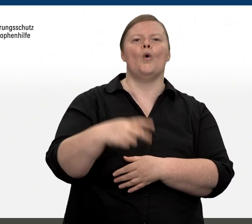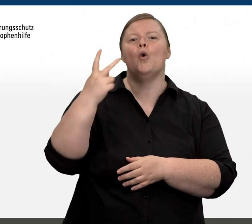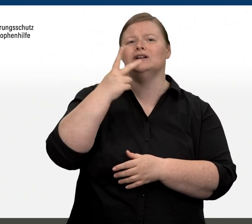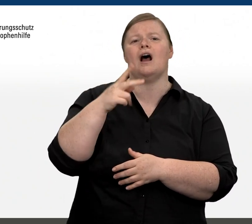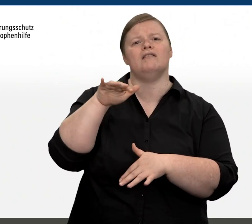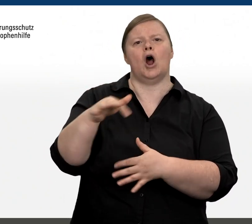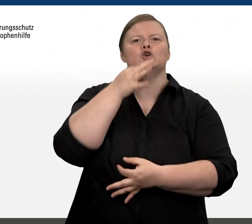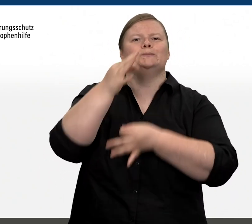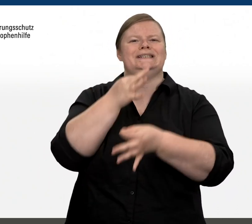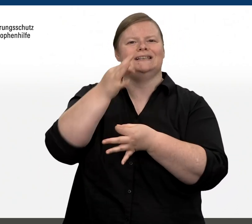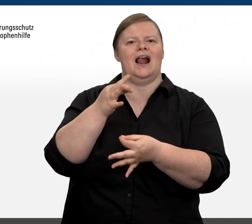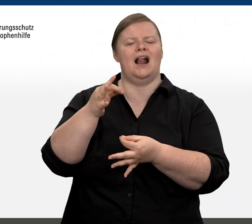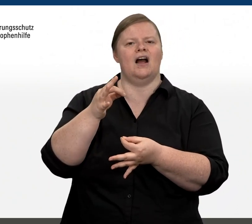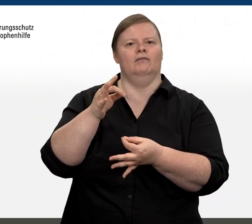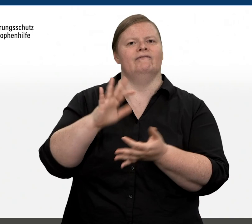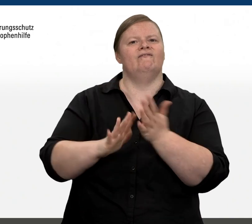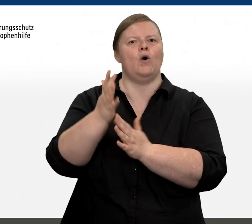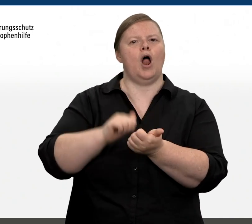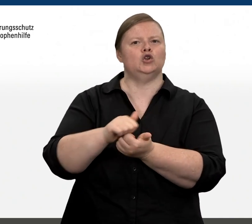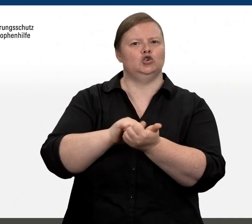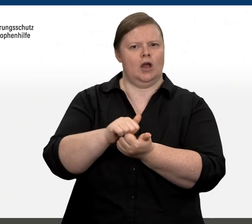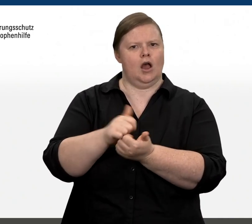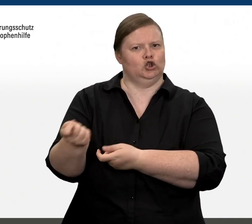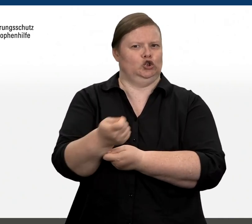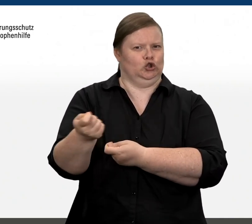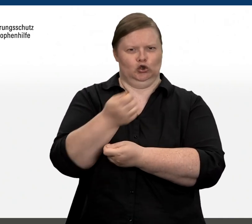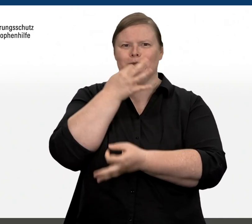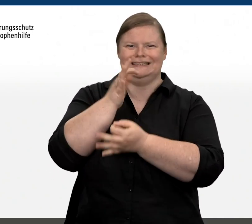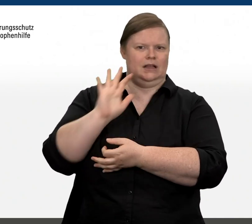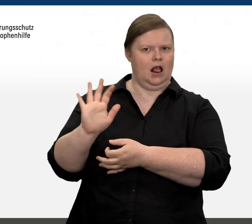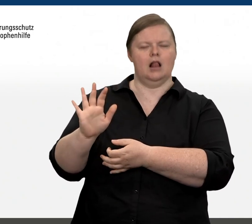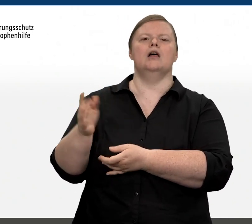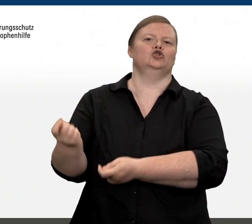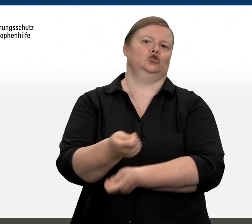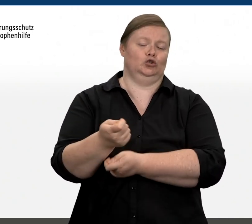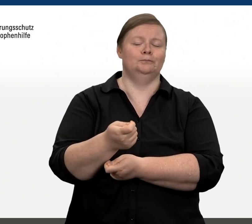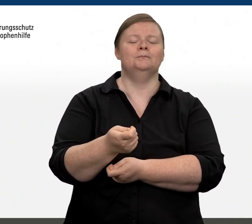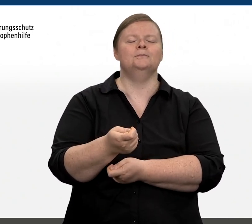oder einen speziellen Feuerlöscher nutzen.